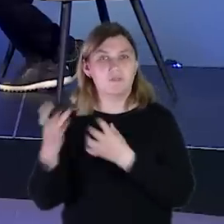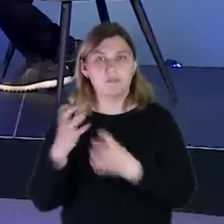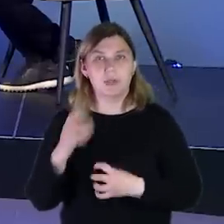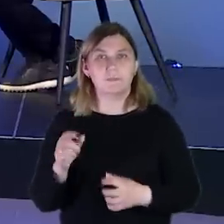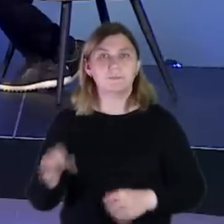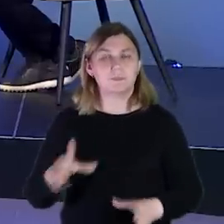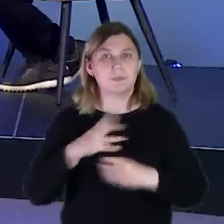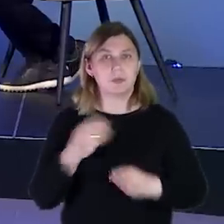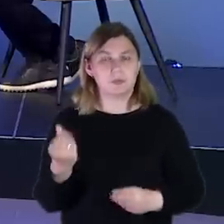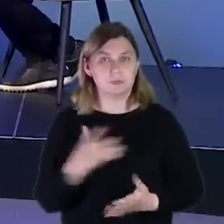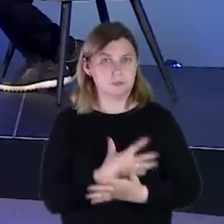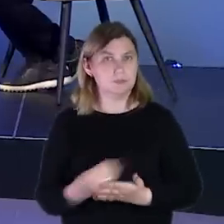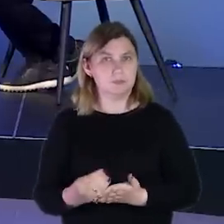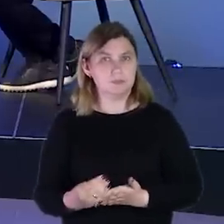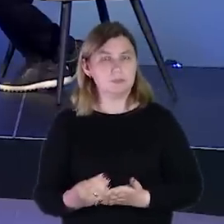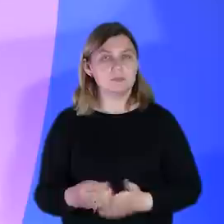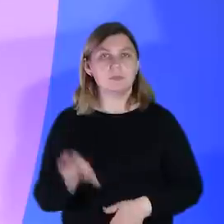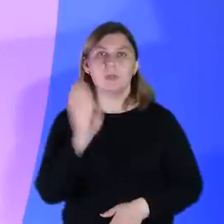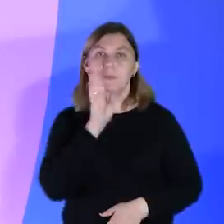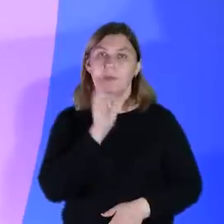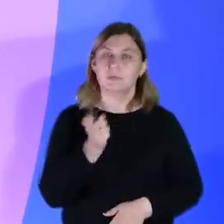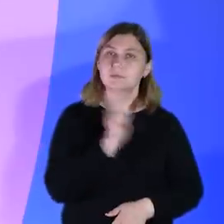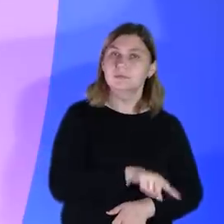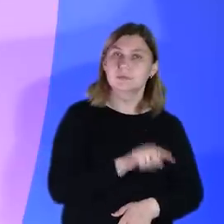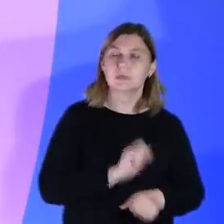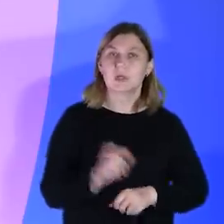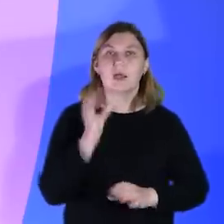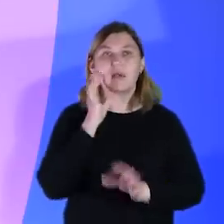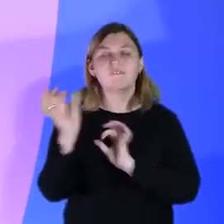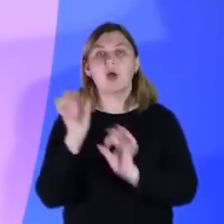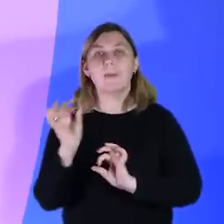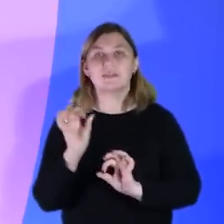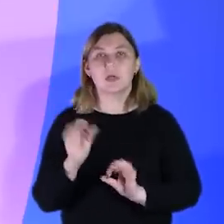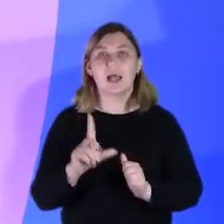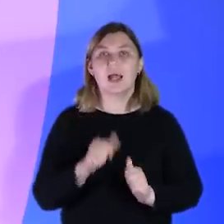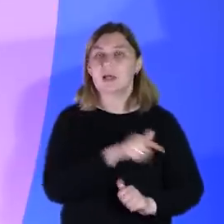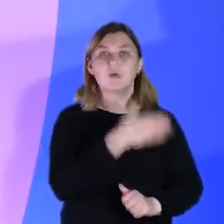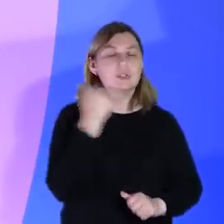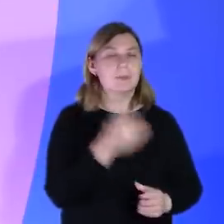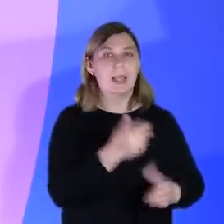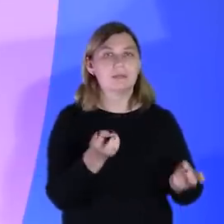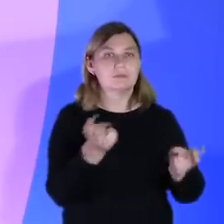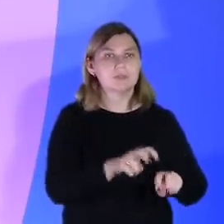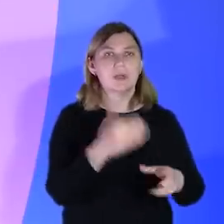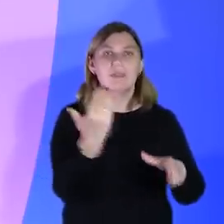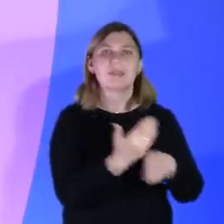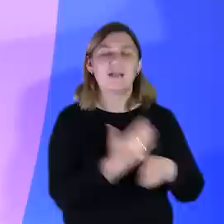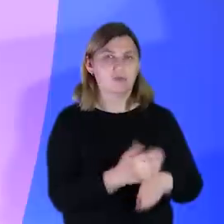I otrzymywał za to pieniądze, wynagrodzenie. Podobnie było w przypadku informatorów, ale oni nie mieli założonych teczek i właśnie dossier,